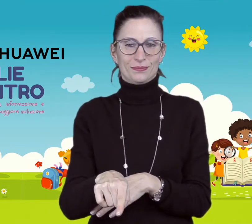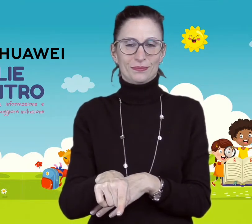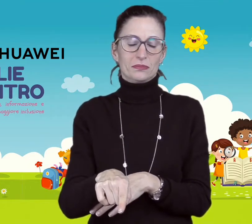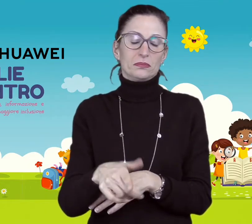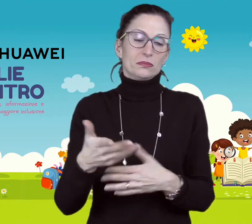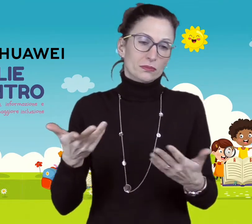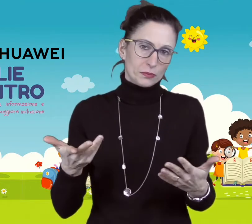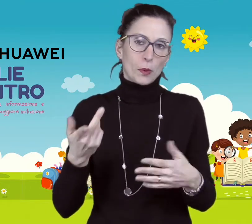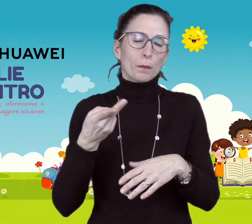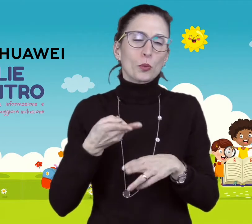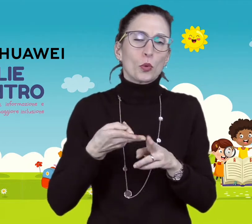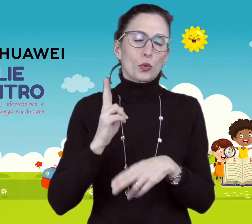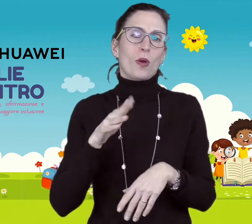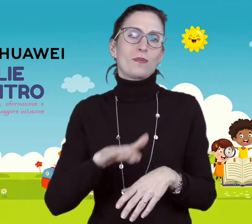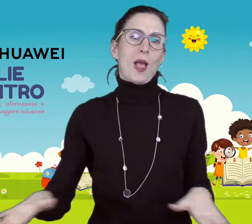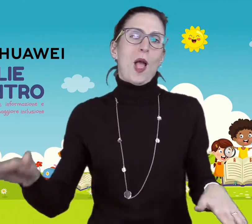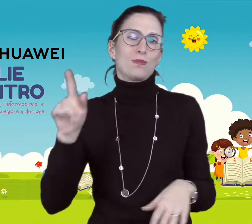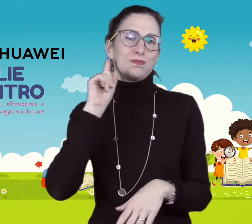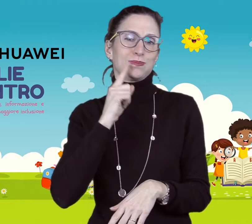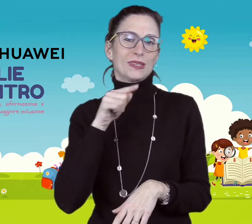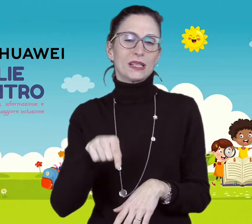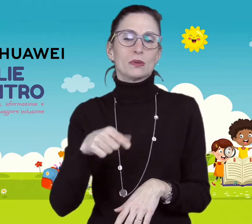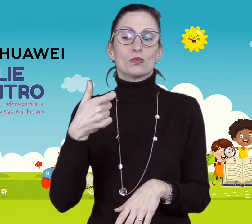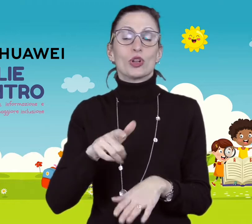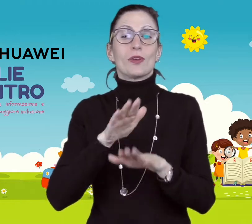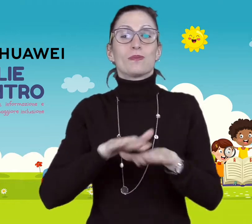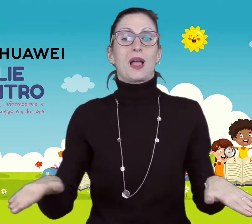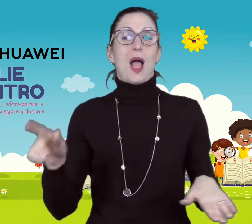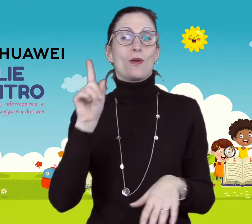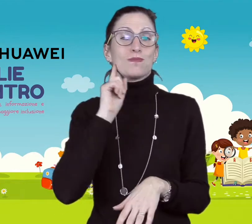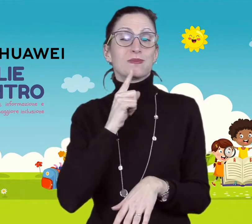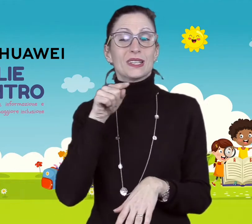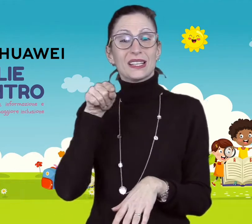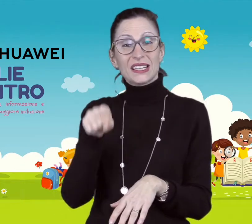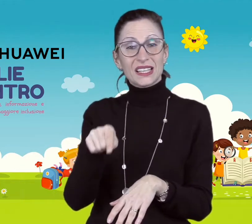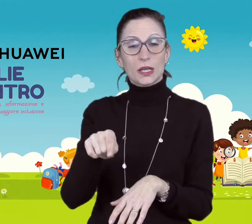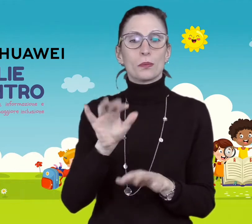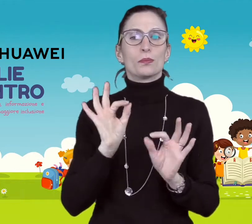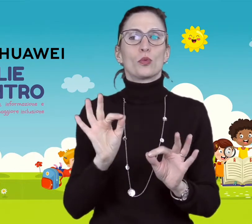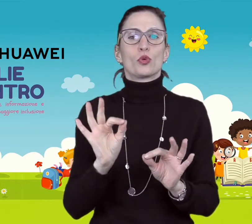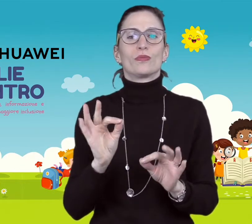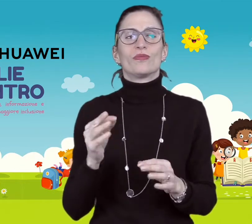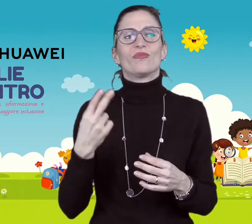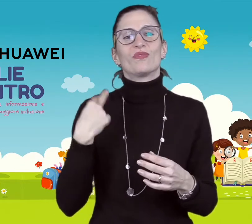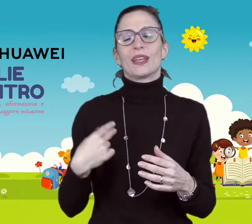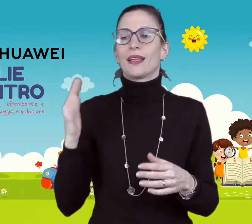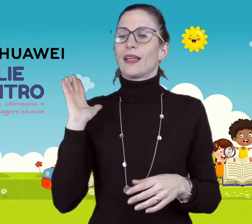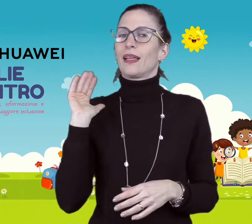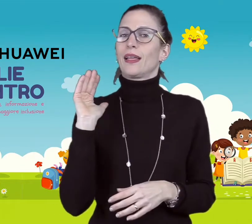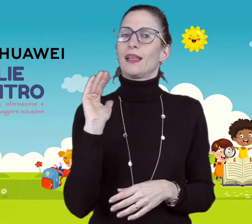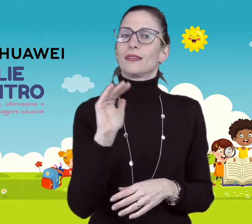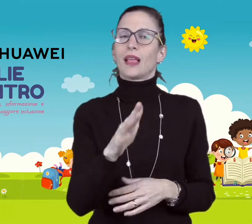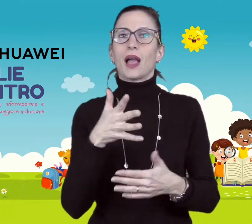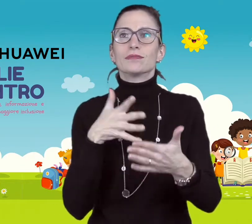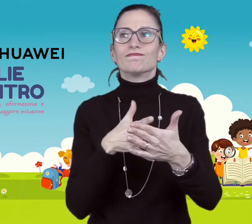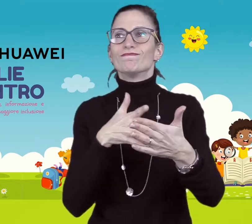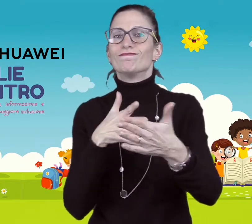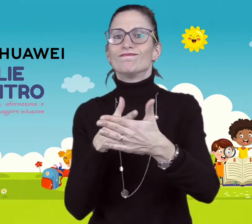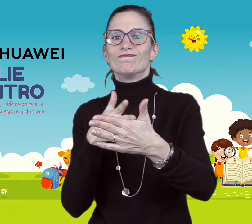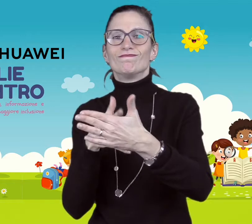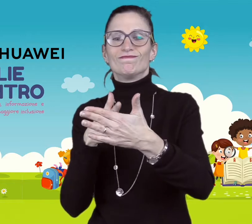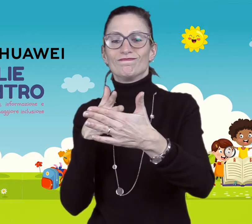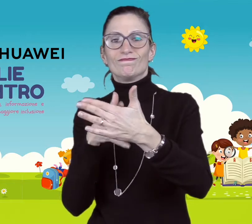Infatti nella vita quotidiana i bambini sordi si trovano a scontrarsi continuamente con ostacoli di ogni sorta